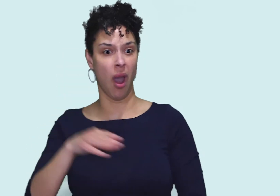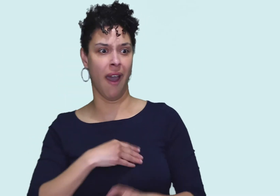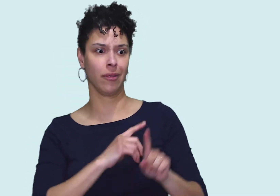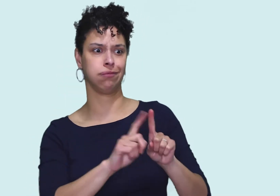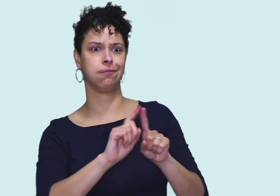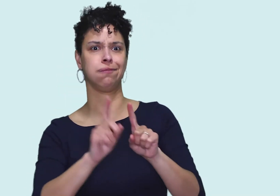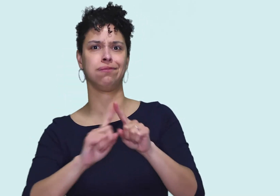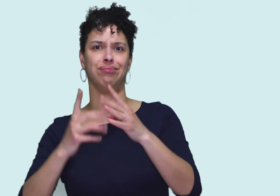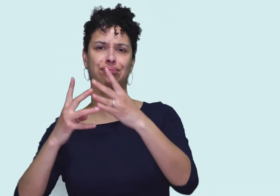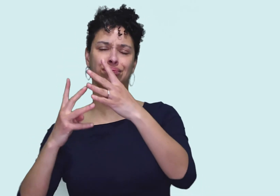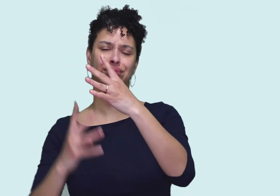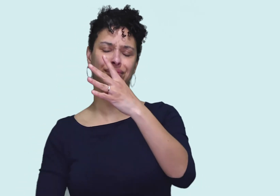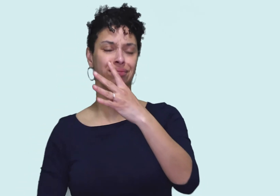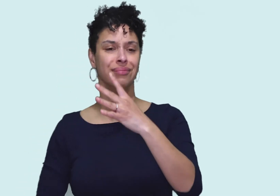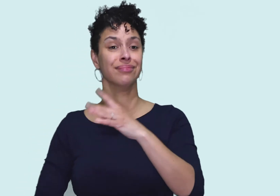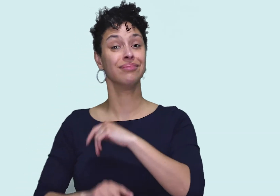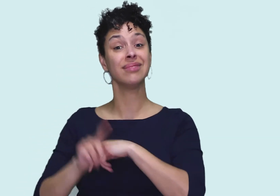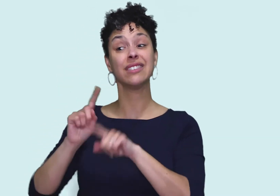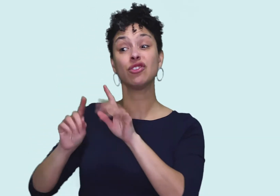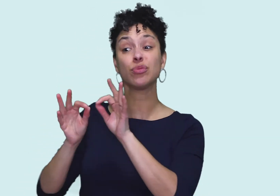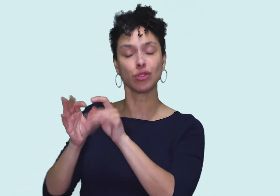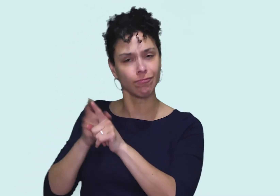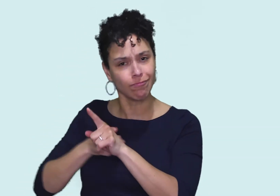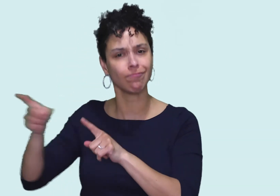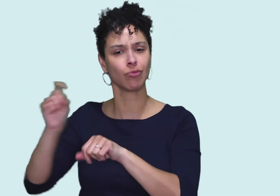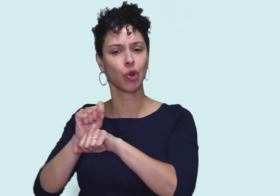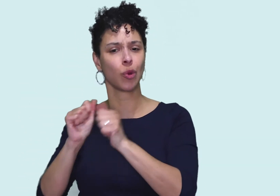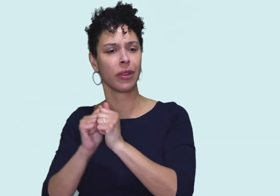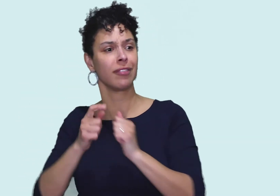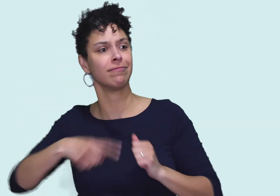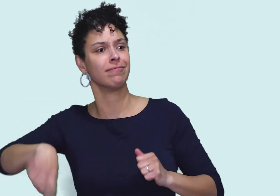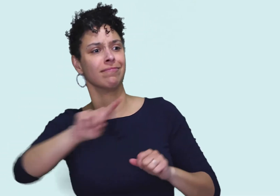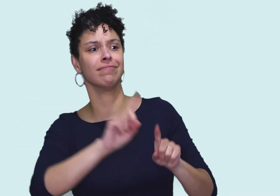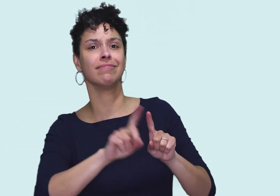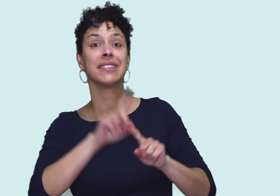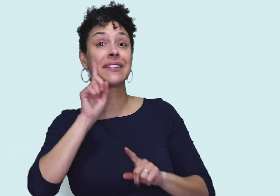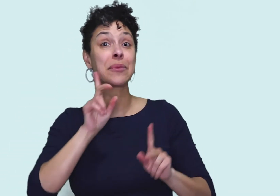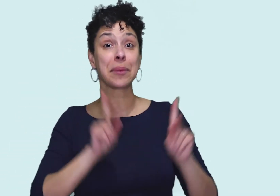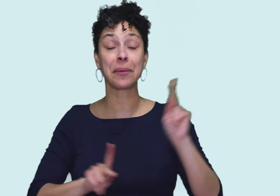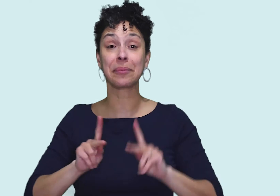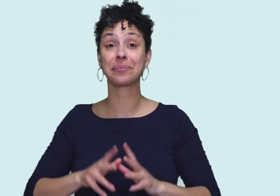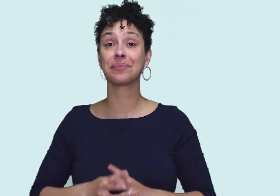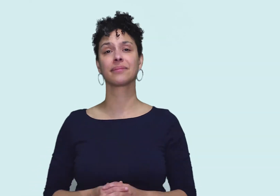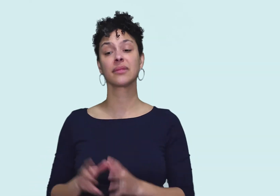Sin embargo, hay una gran cantidad de tipos de intérpretes que trabajan con una variedad de personas sordas.